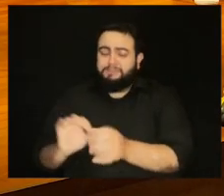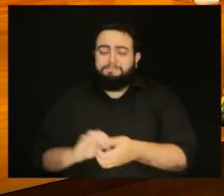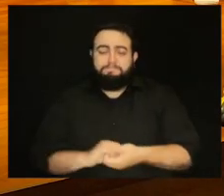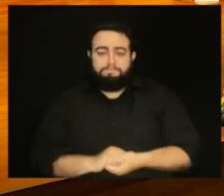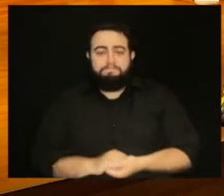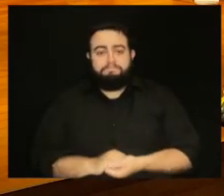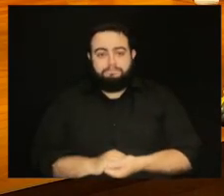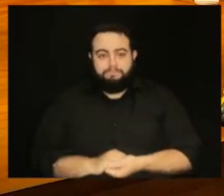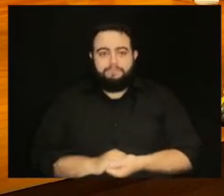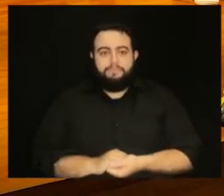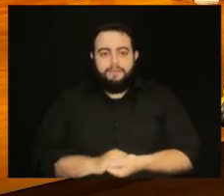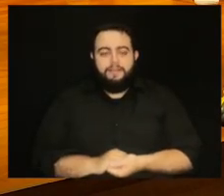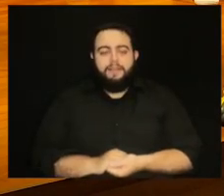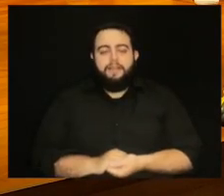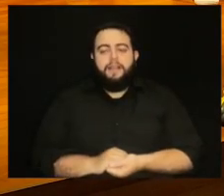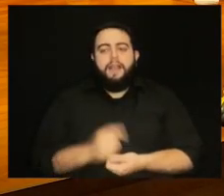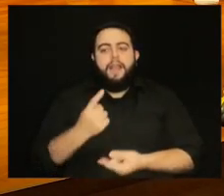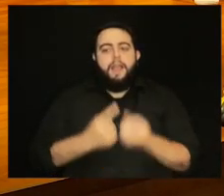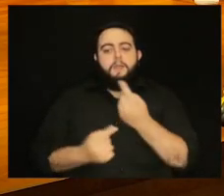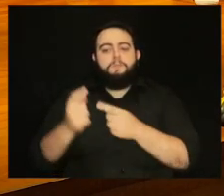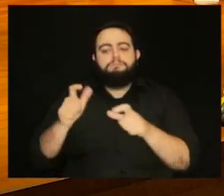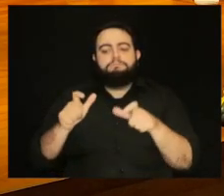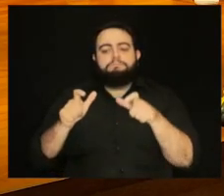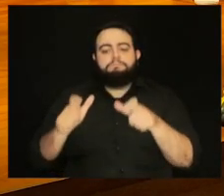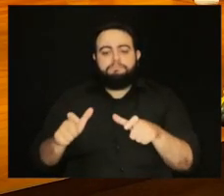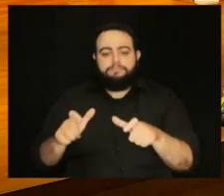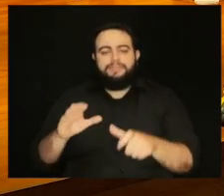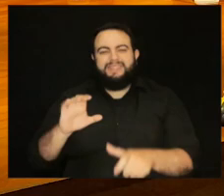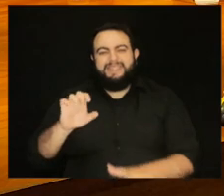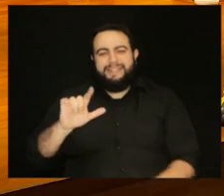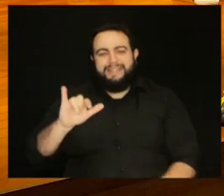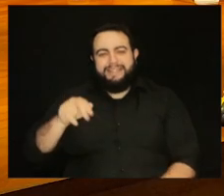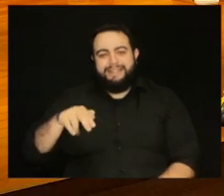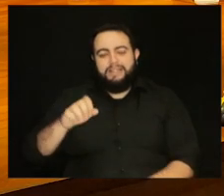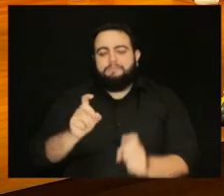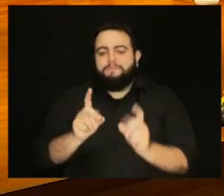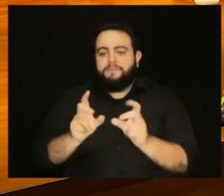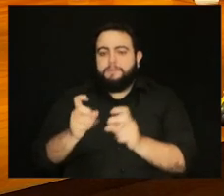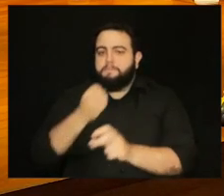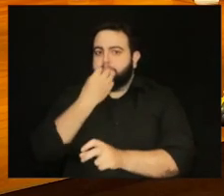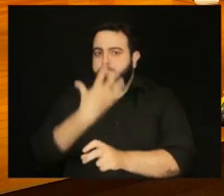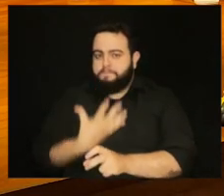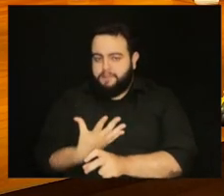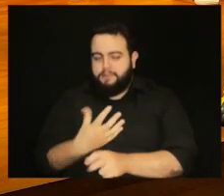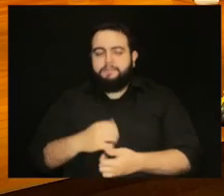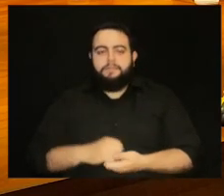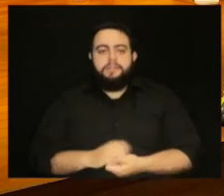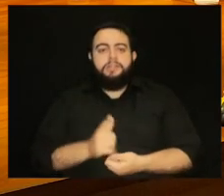alguns discos como esse da Celina Venderam muito né e vinha a gente do centro do país quando vinha